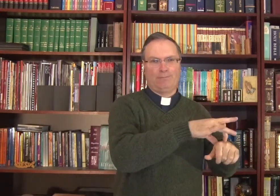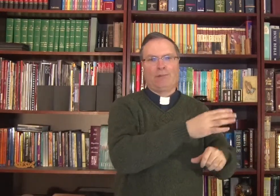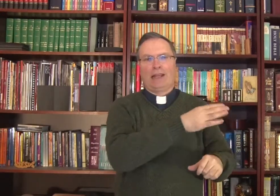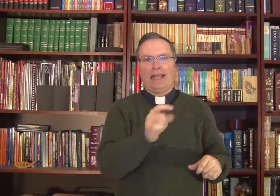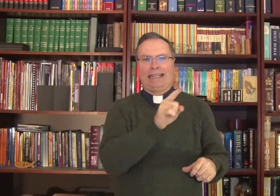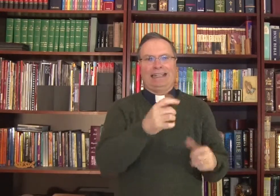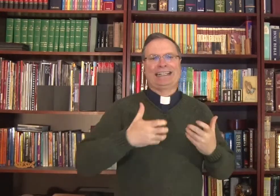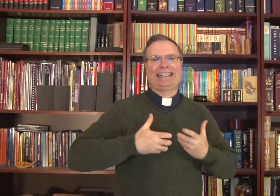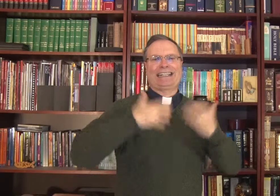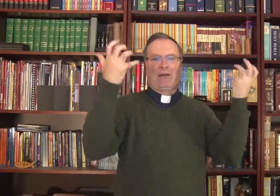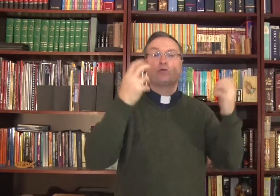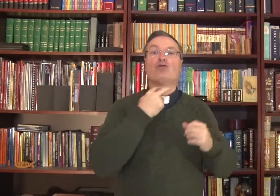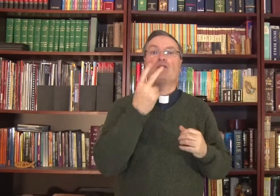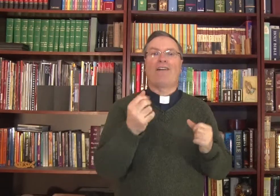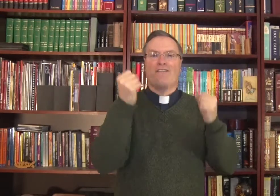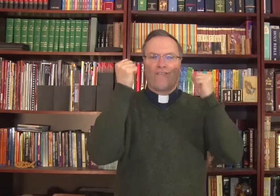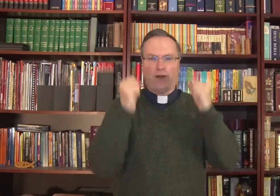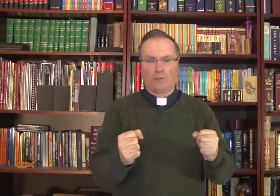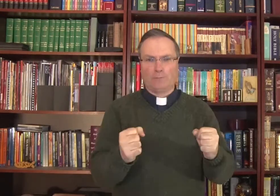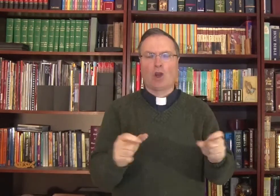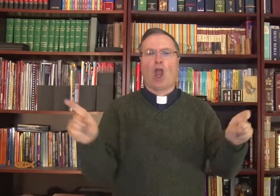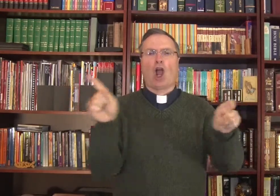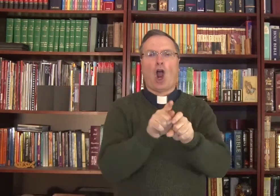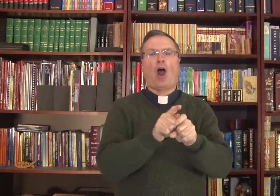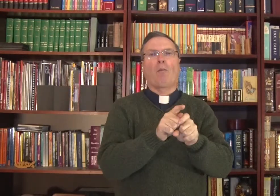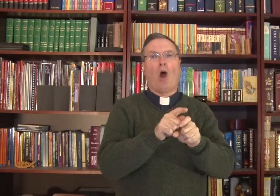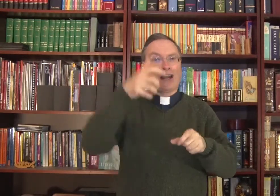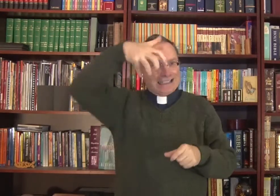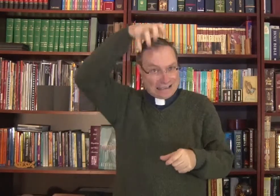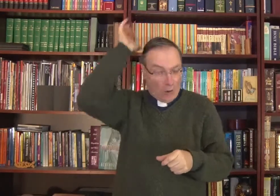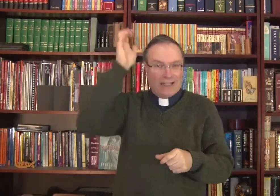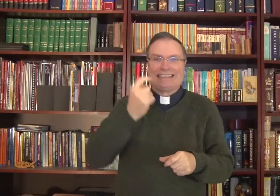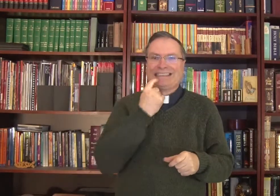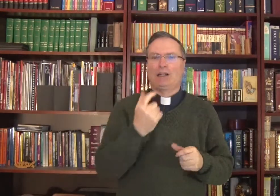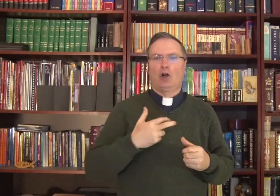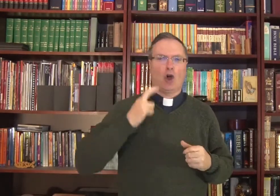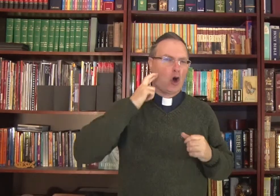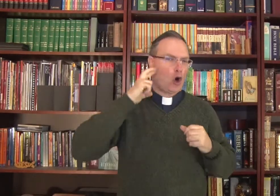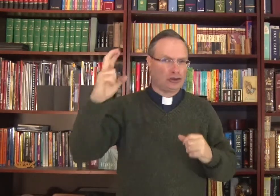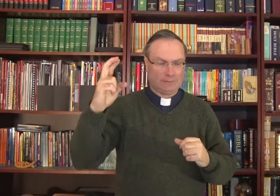et il cria d’une voix forte, comme un lion qui rugit.